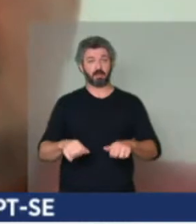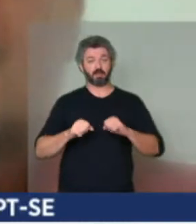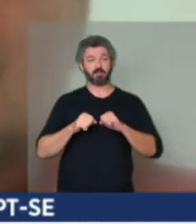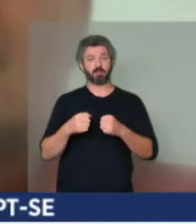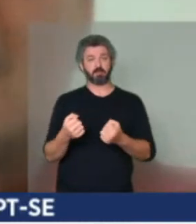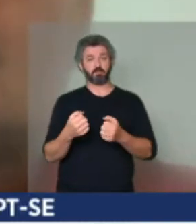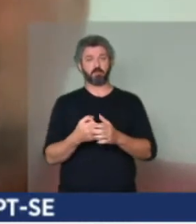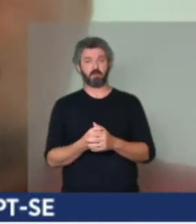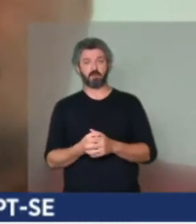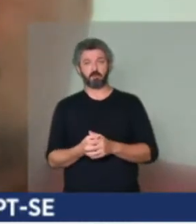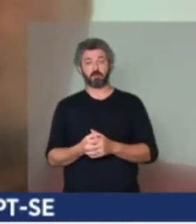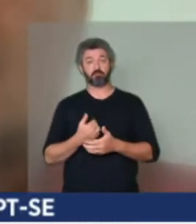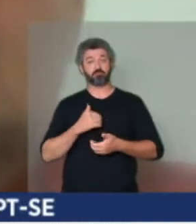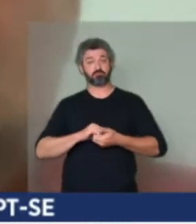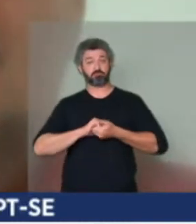SAUDAR TODOS EM NOME DO NOSSO